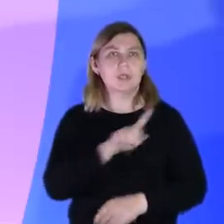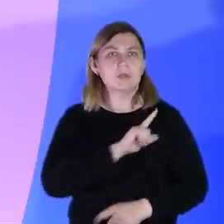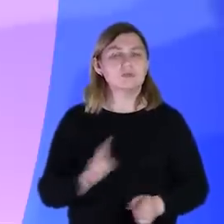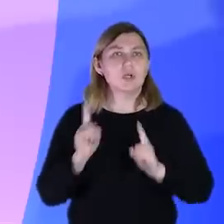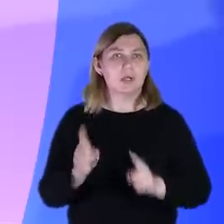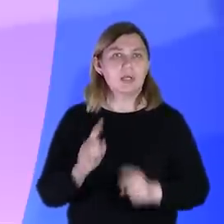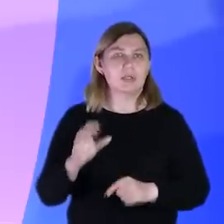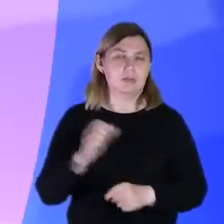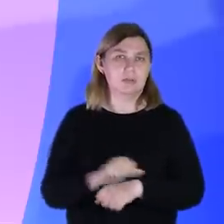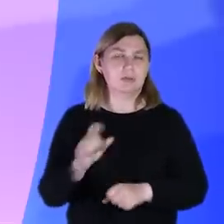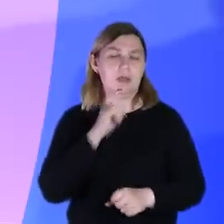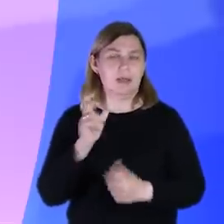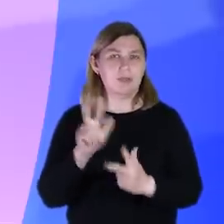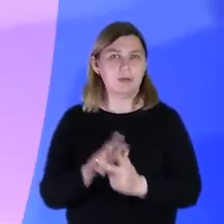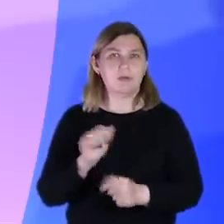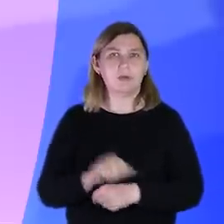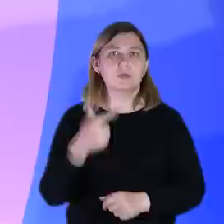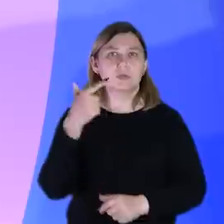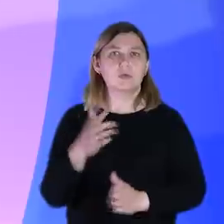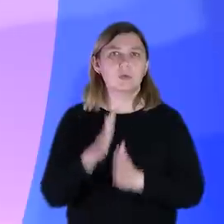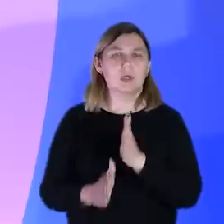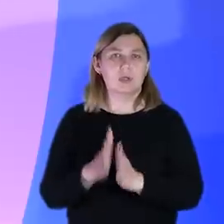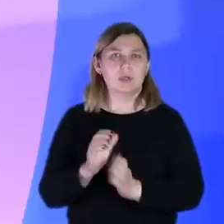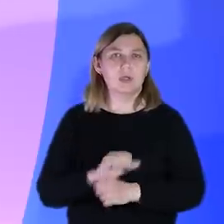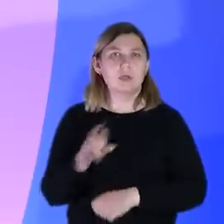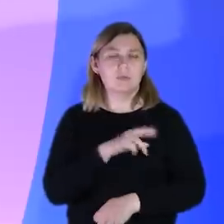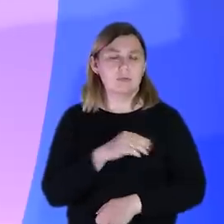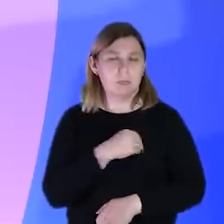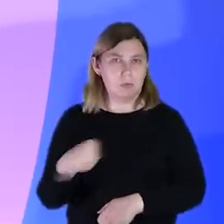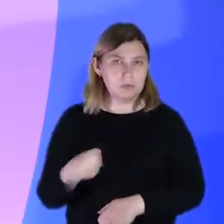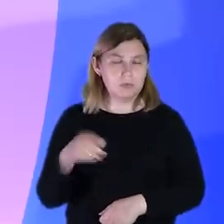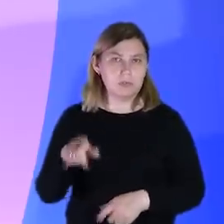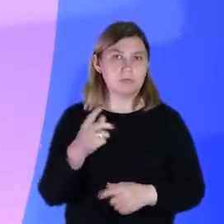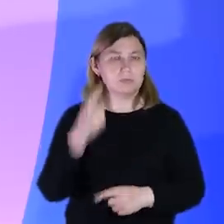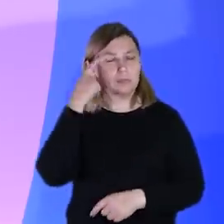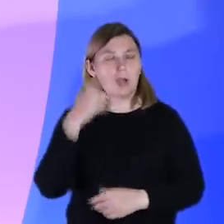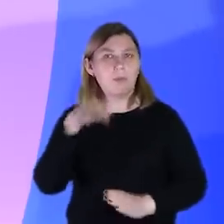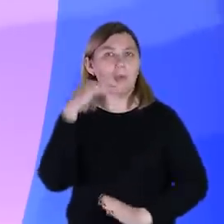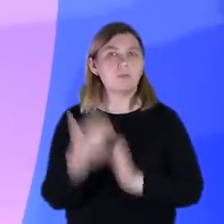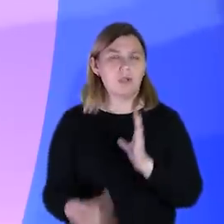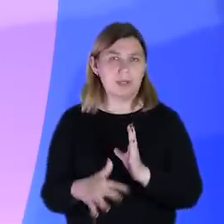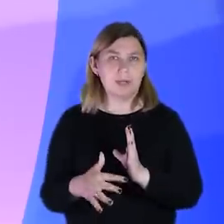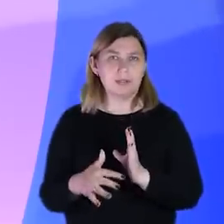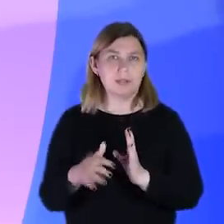dywersji na Kresach Wschodnich Drugiej Rzeczpospolitej. Przypomnijmy, że po przegranej